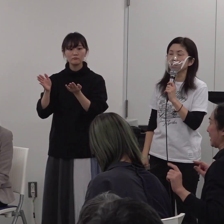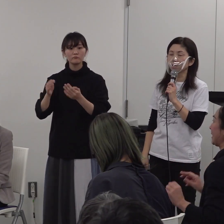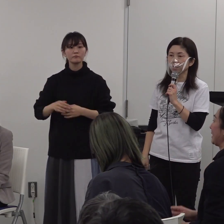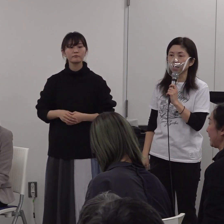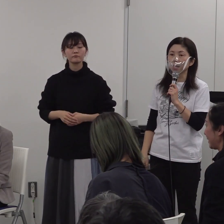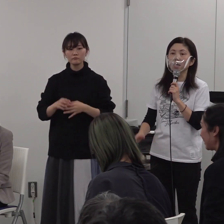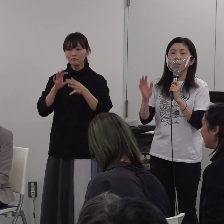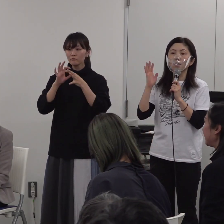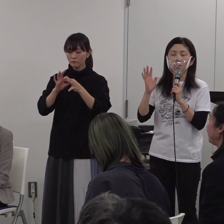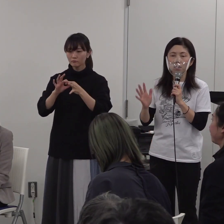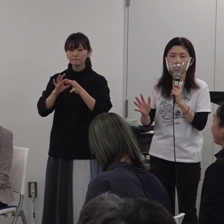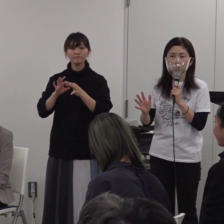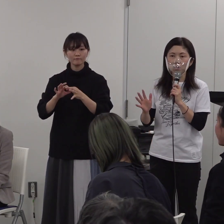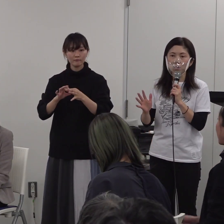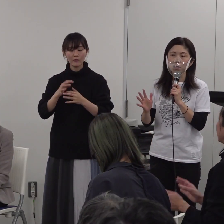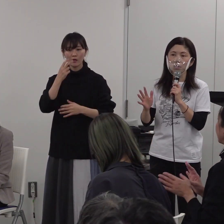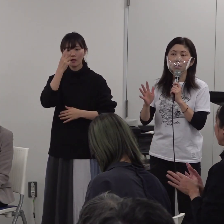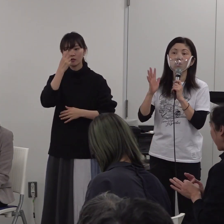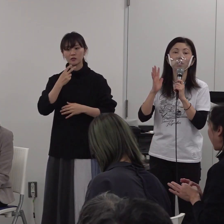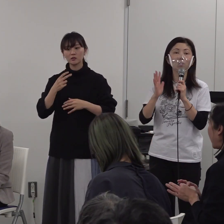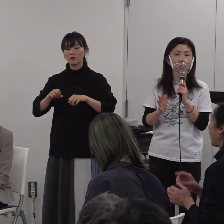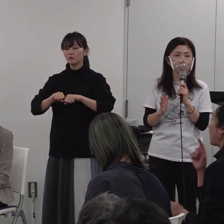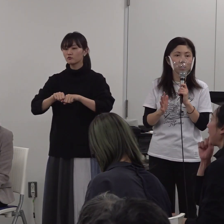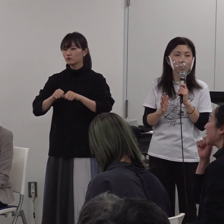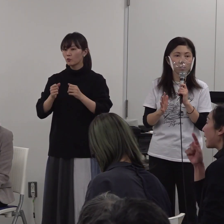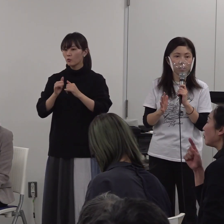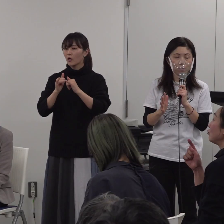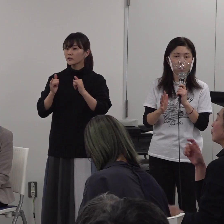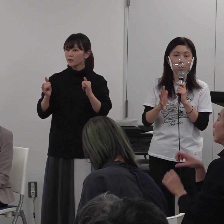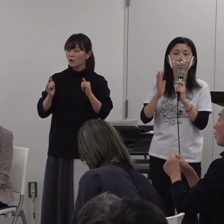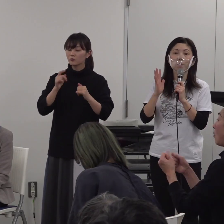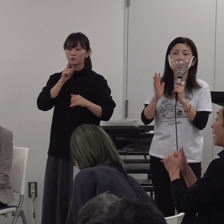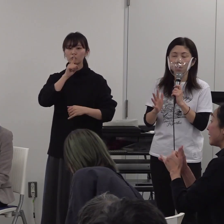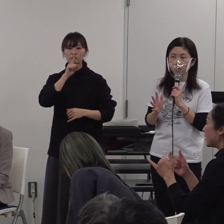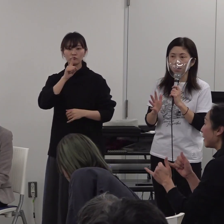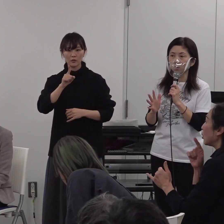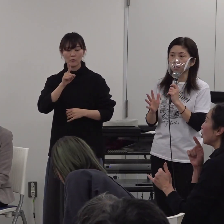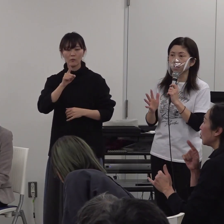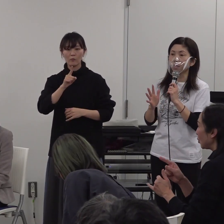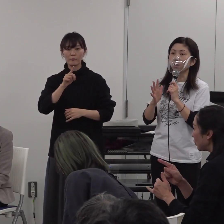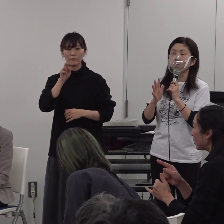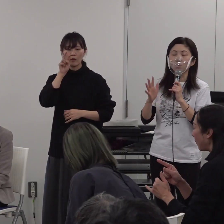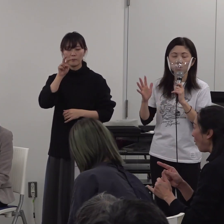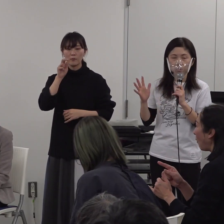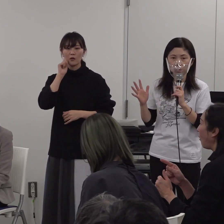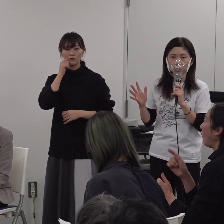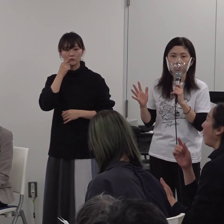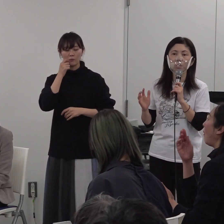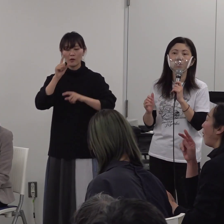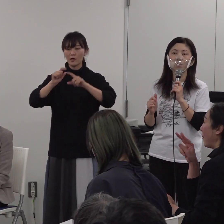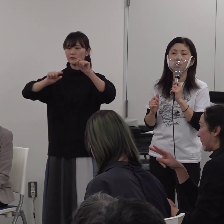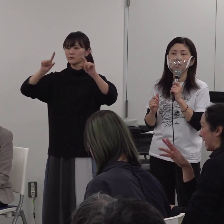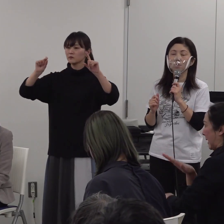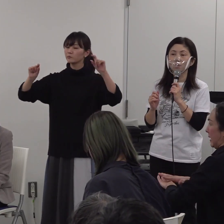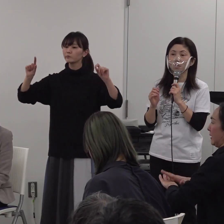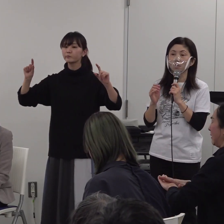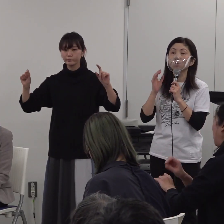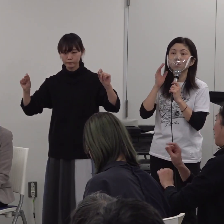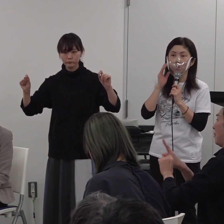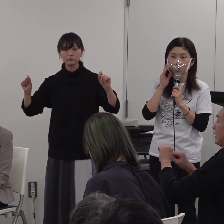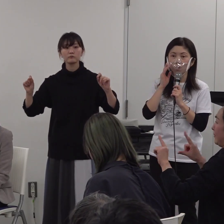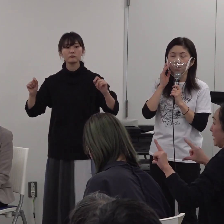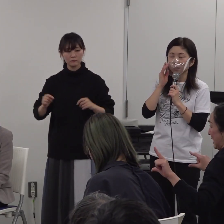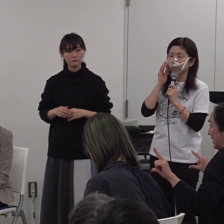ですので視覚障害者と一言で言って も見えにくさは本当に1人1人違うんだということを